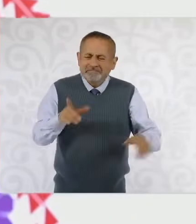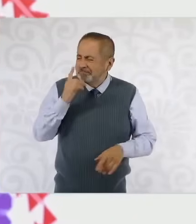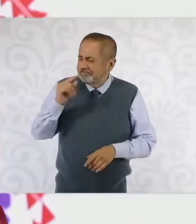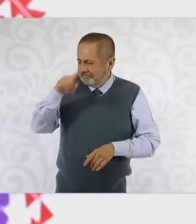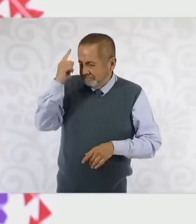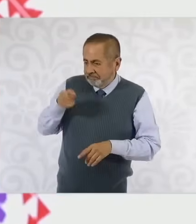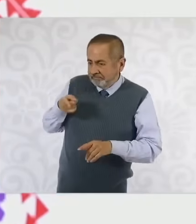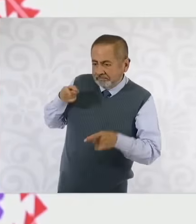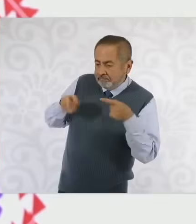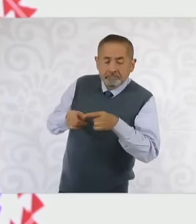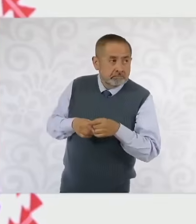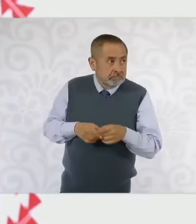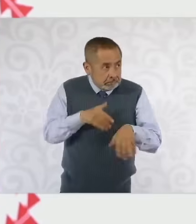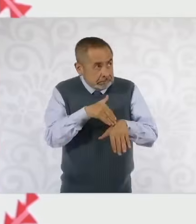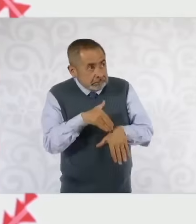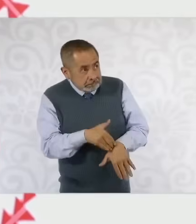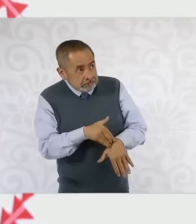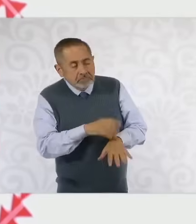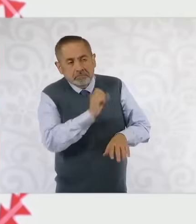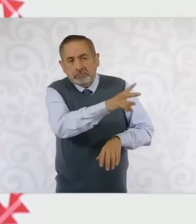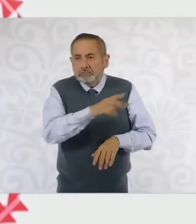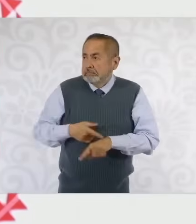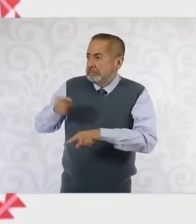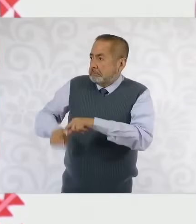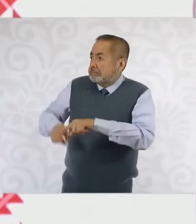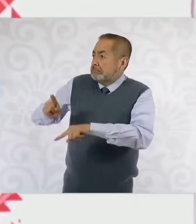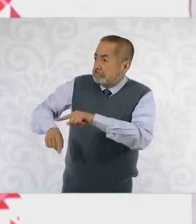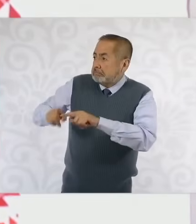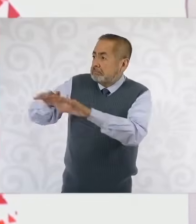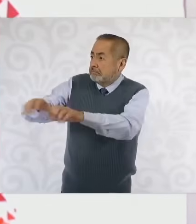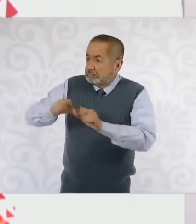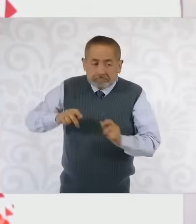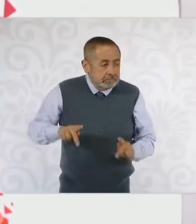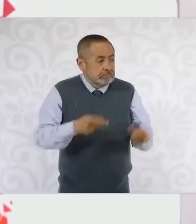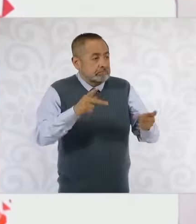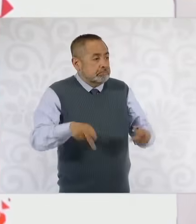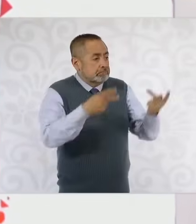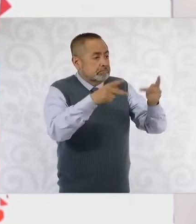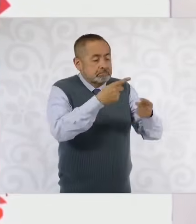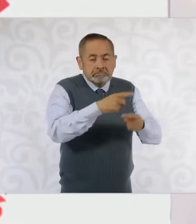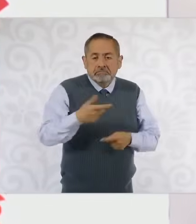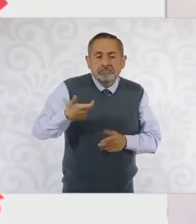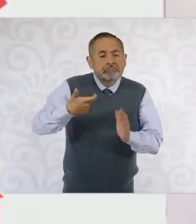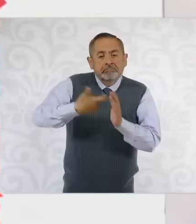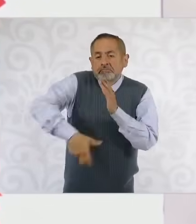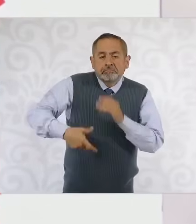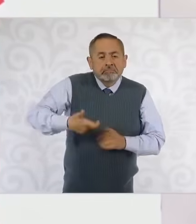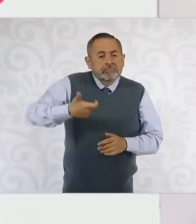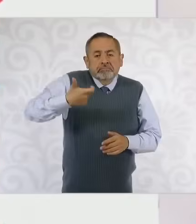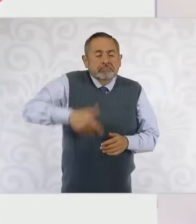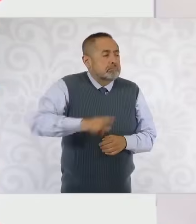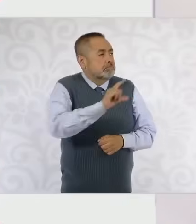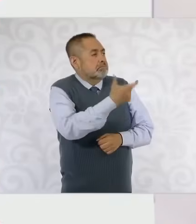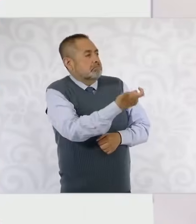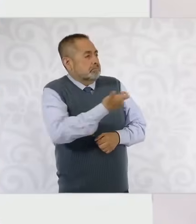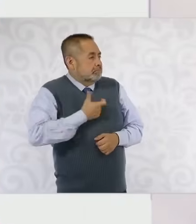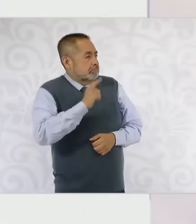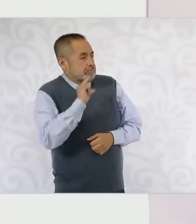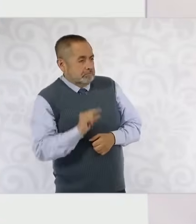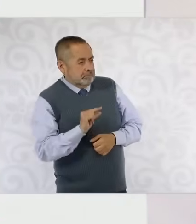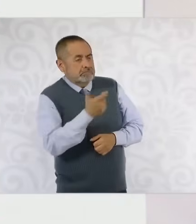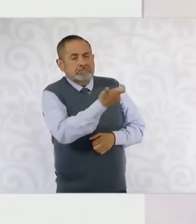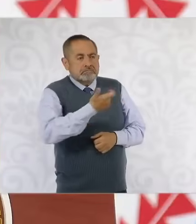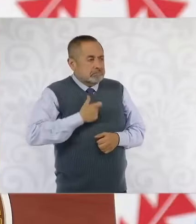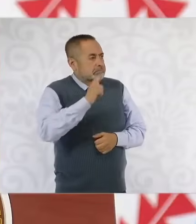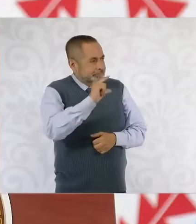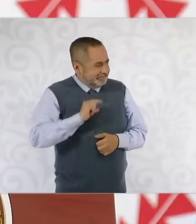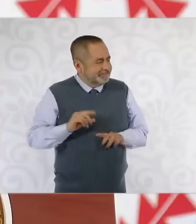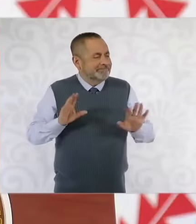entonces la venta de las empresas el remate de las empresas y de los recursos naturales segundo